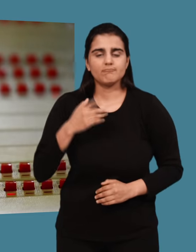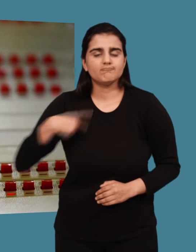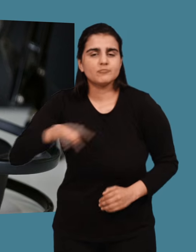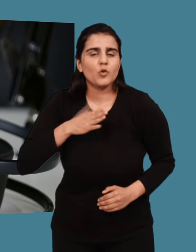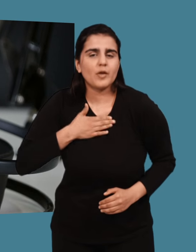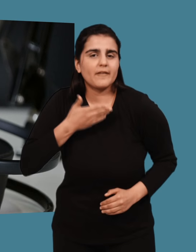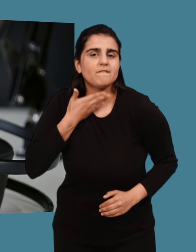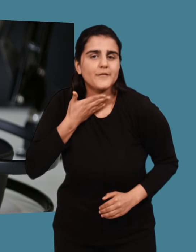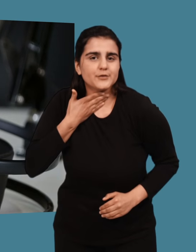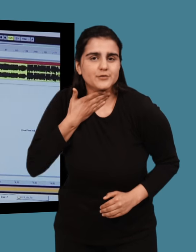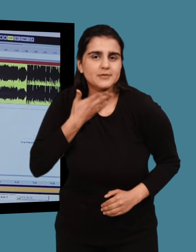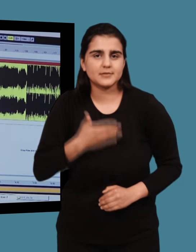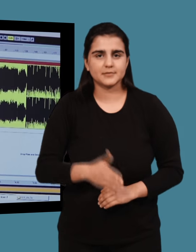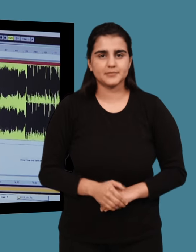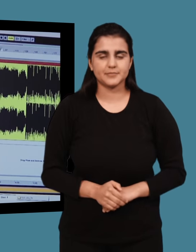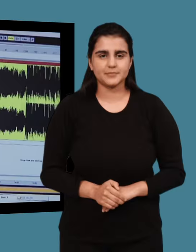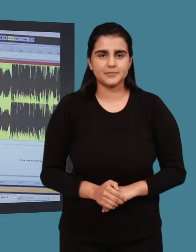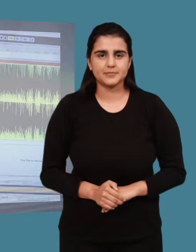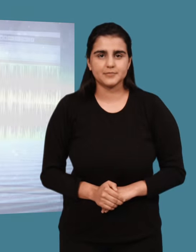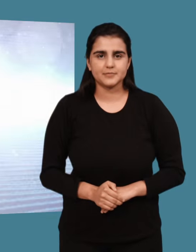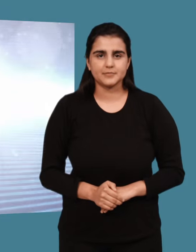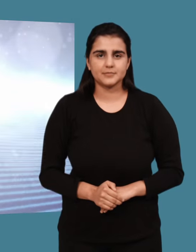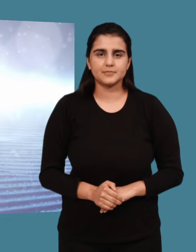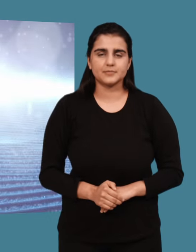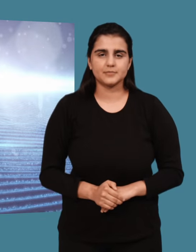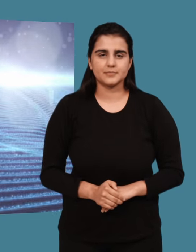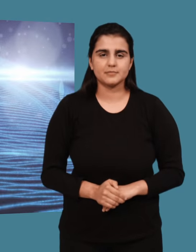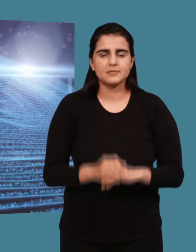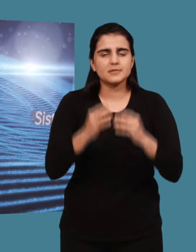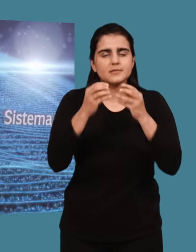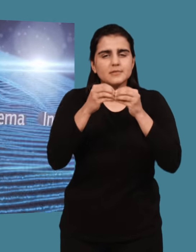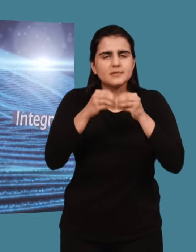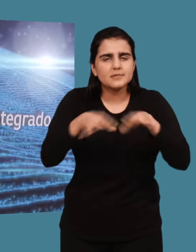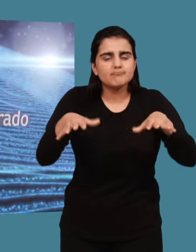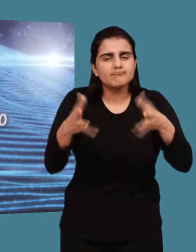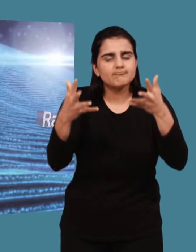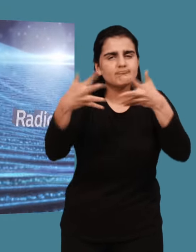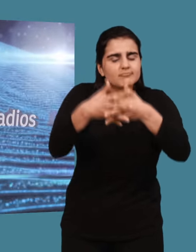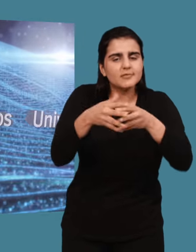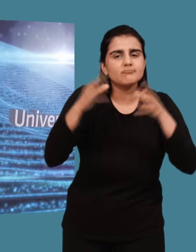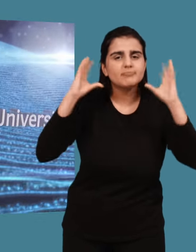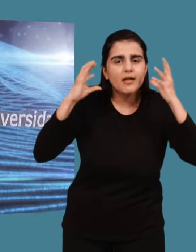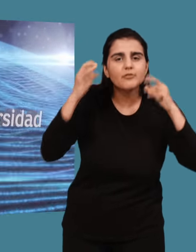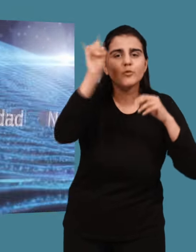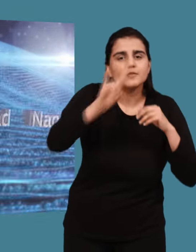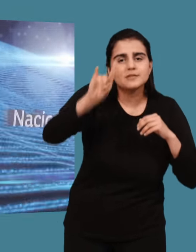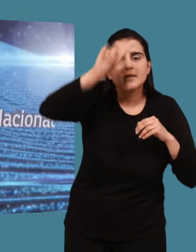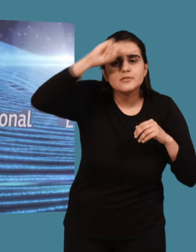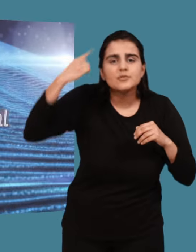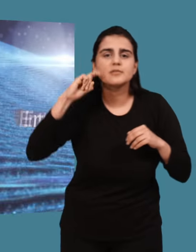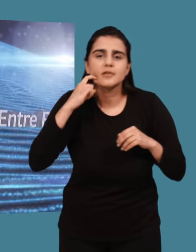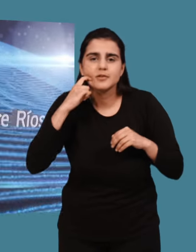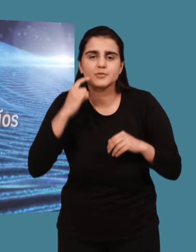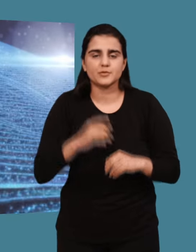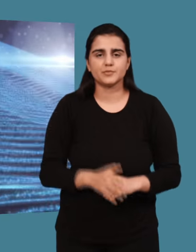Nuestra voces, en el Sistema intergrado de radios de la Universidad Nacional de Entre Ríos.